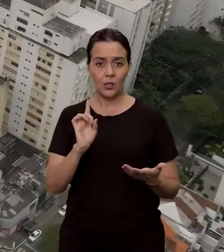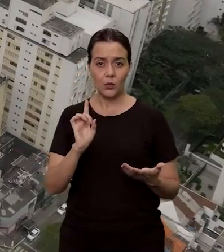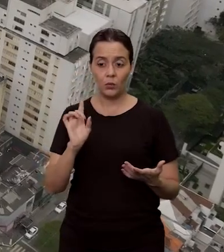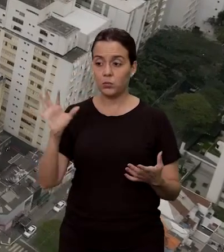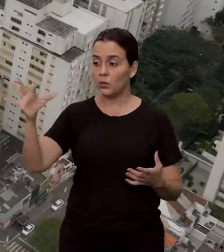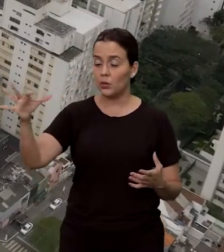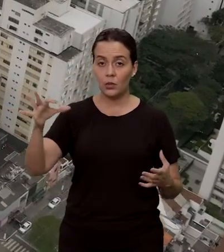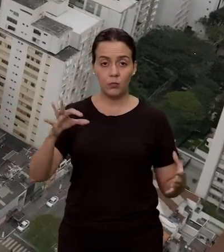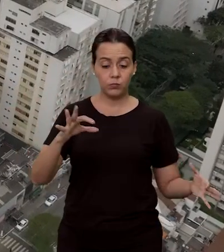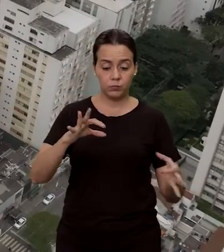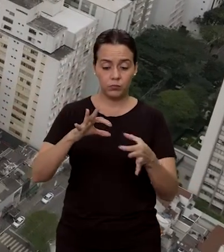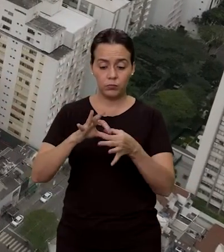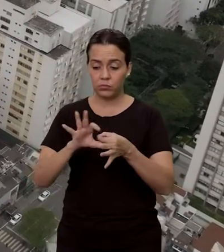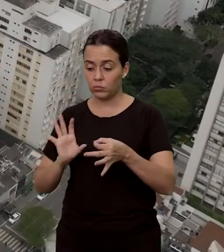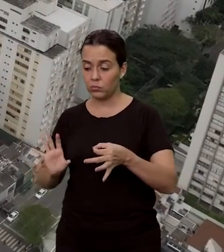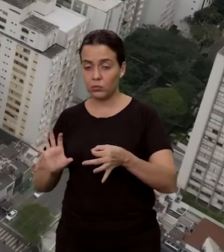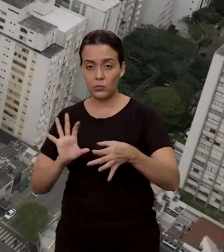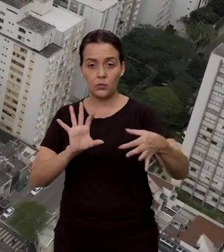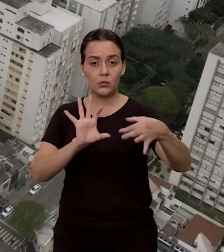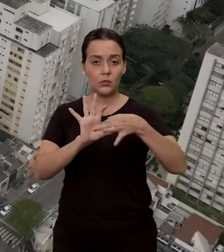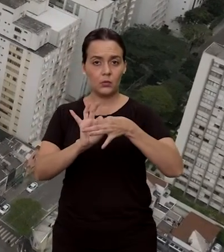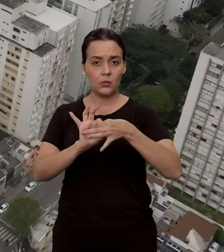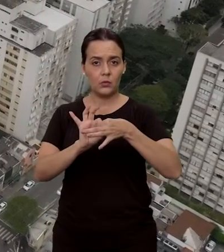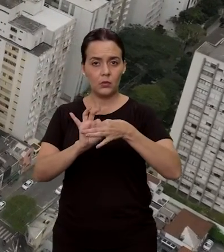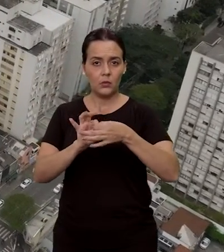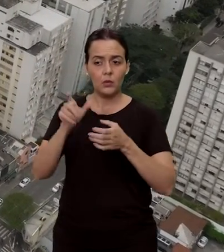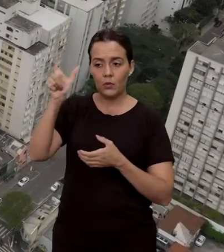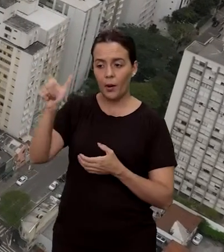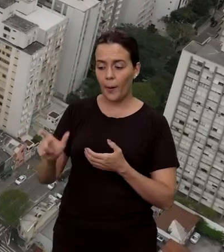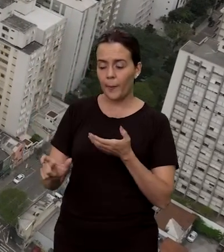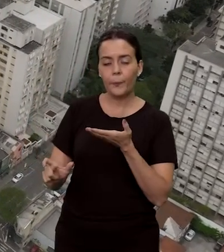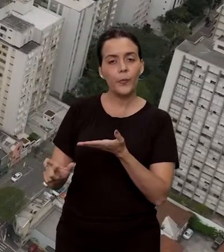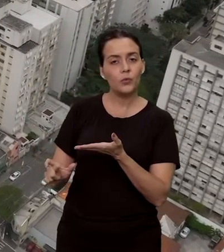para entender esse lugar do outro, mas também